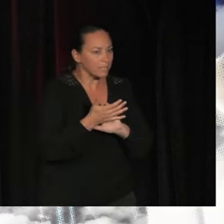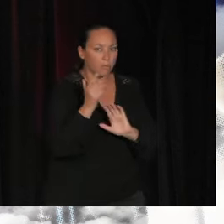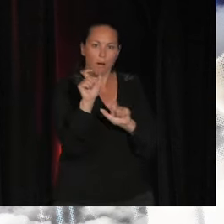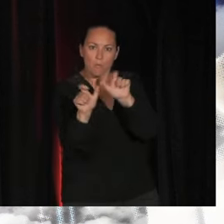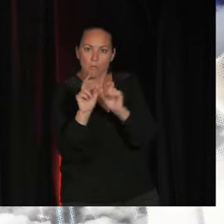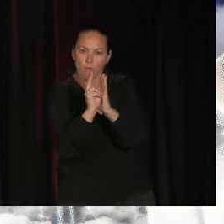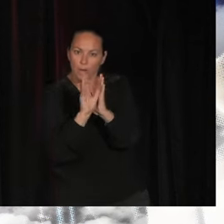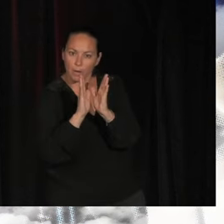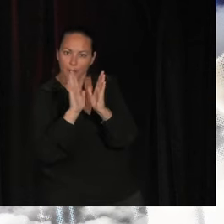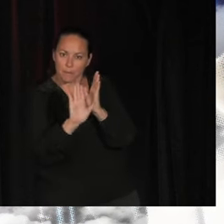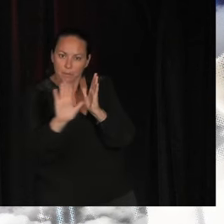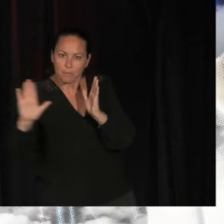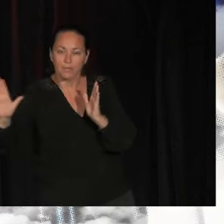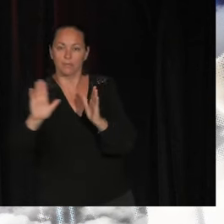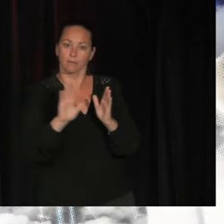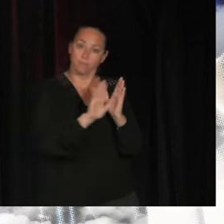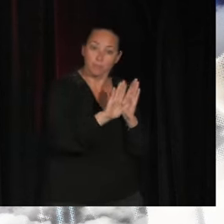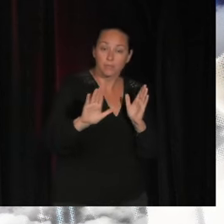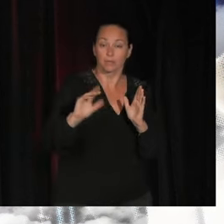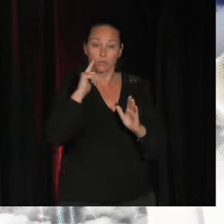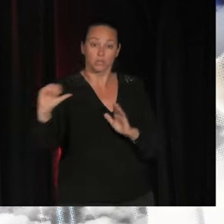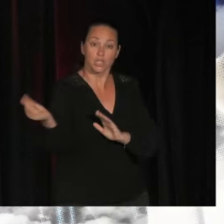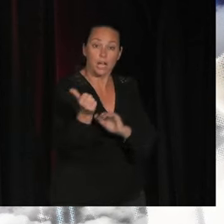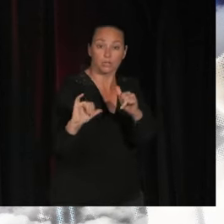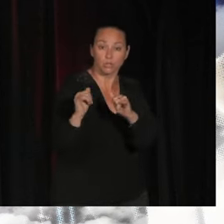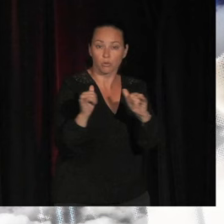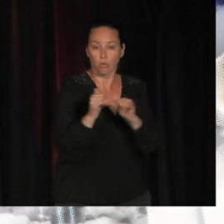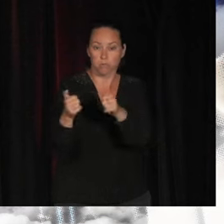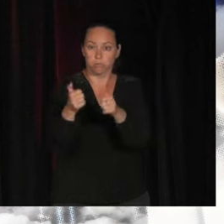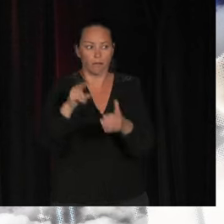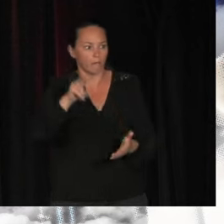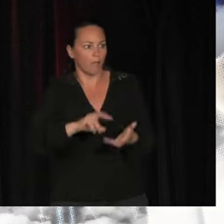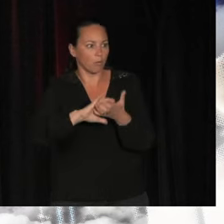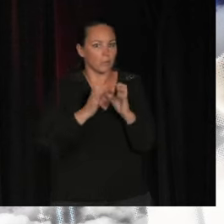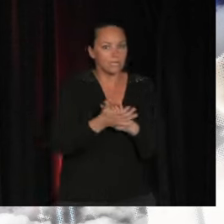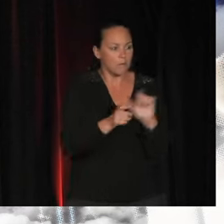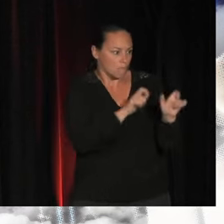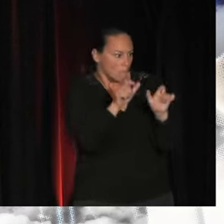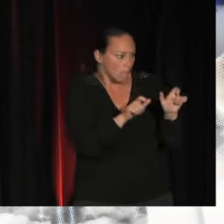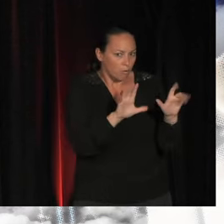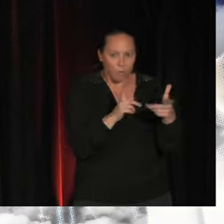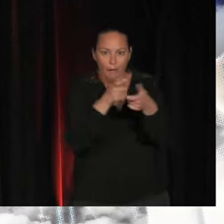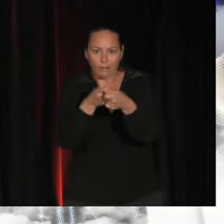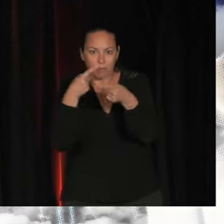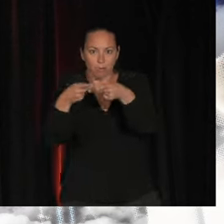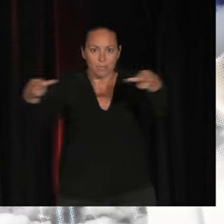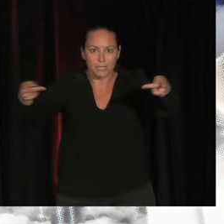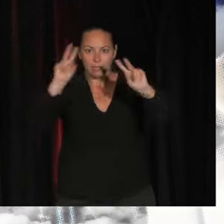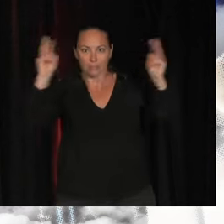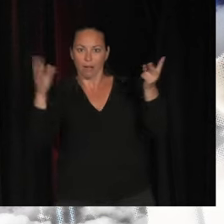est en plus spécifique à chaque jeu et ça, c'est vrai que c'est une galère à vulgariser et pour diffuser tout simplement en sport, ça crée une barrière.